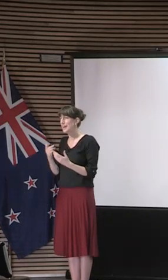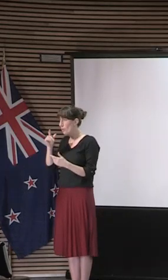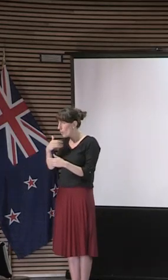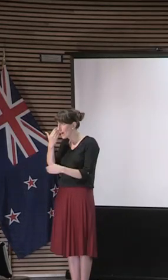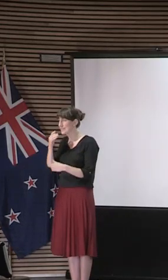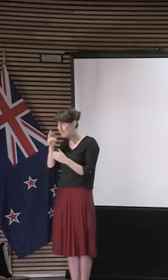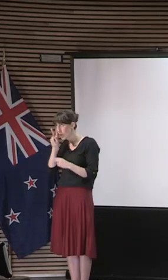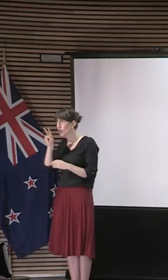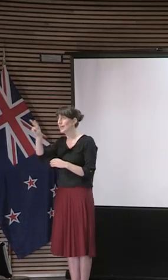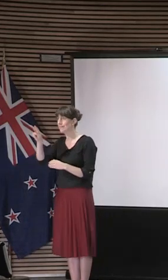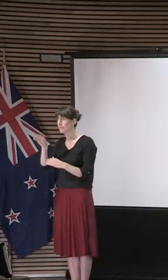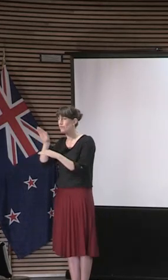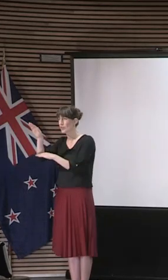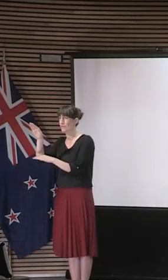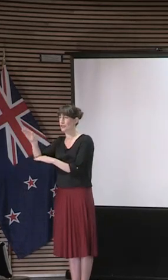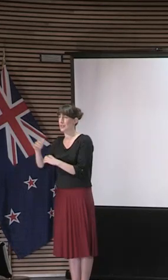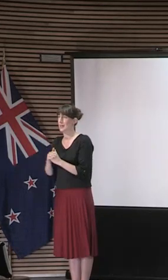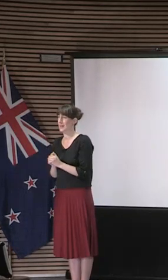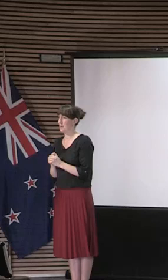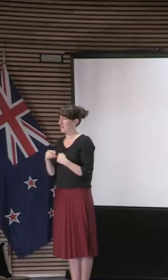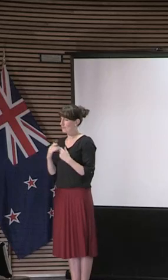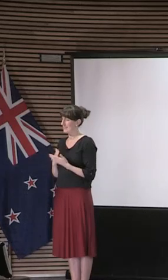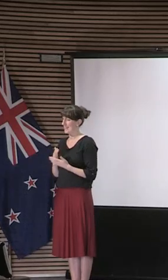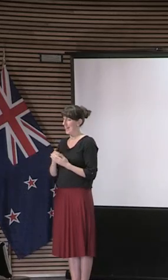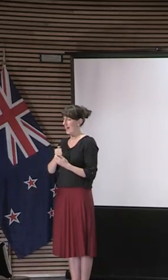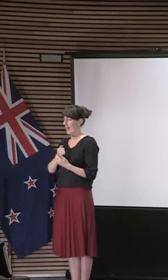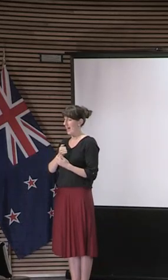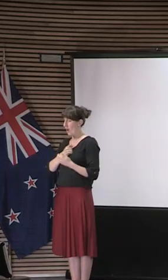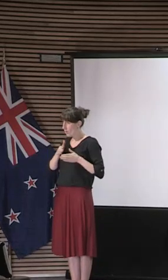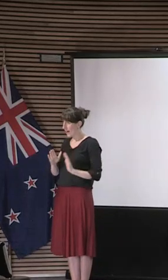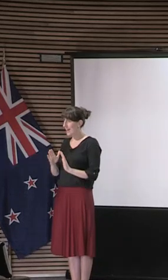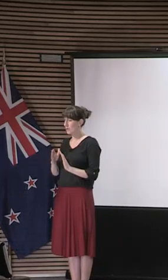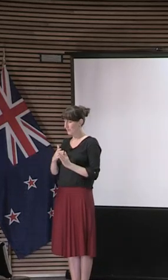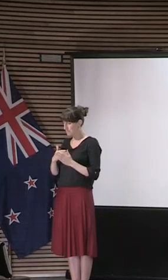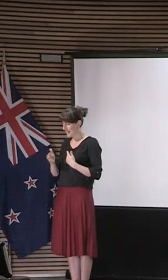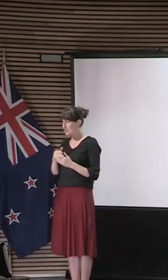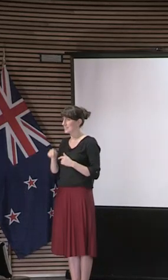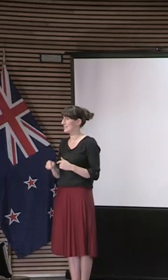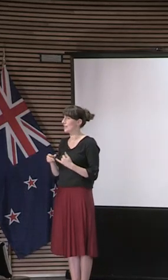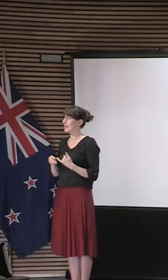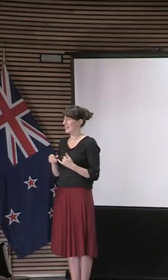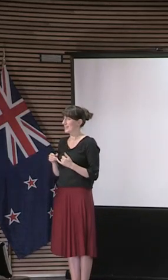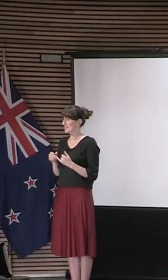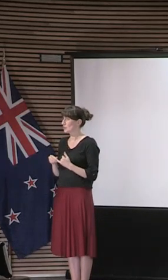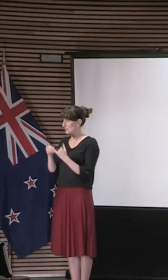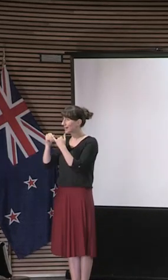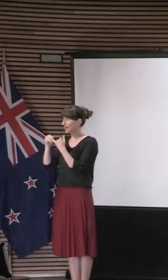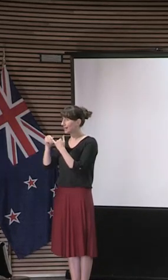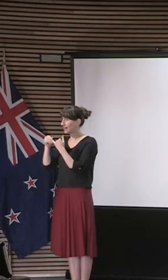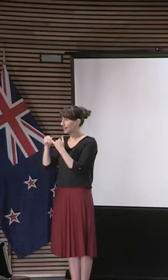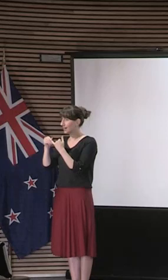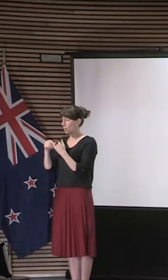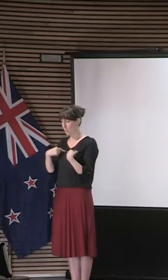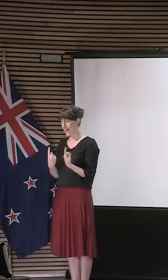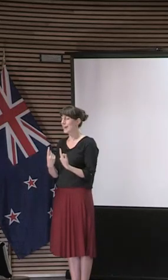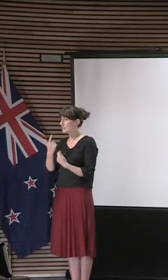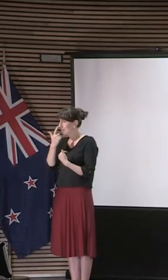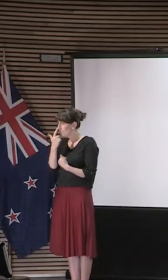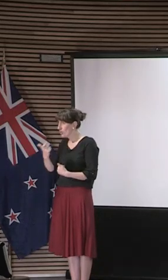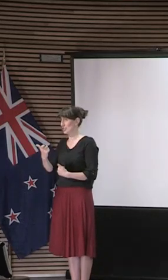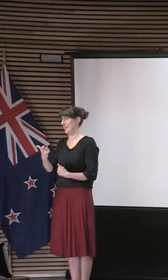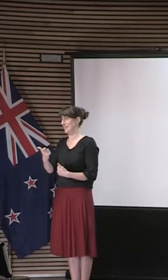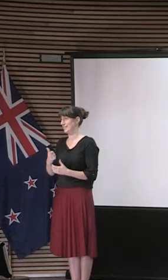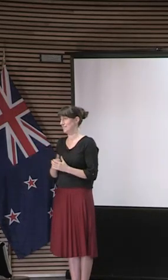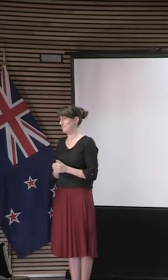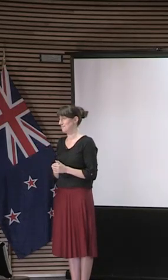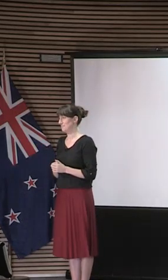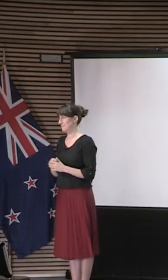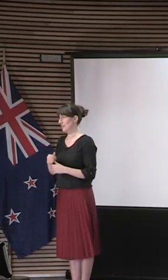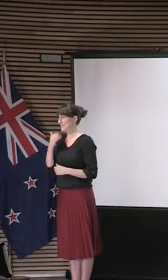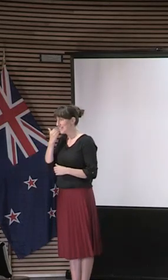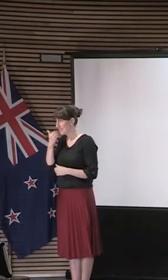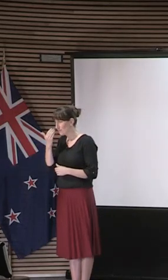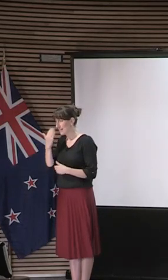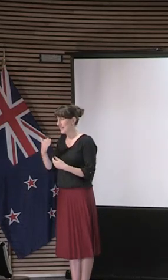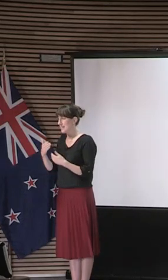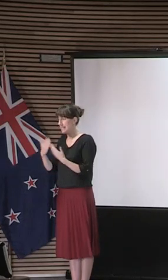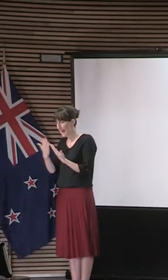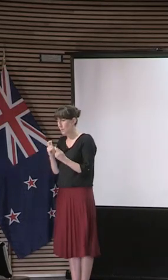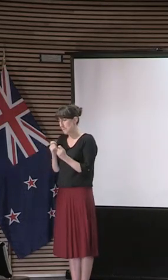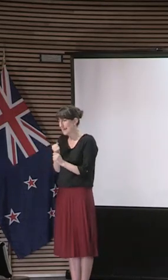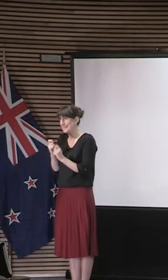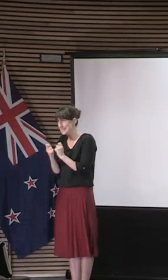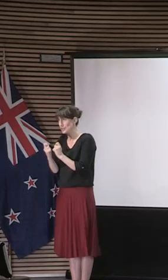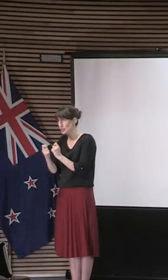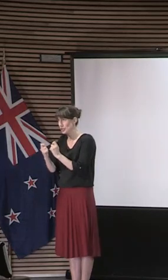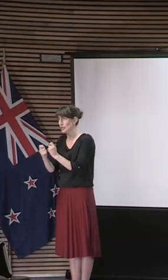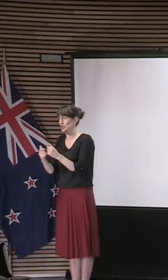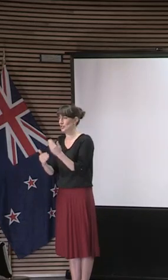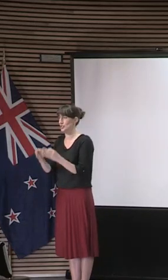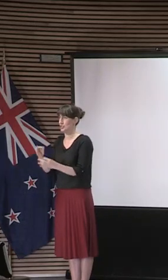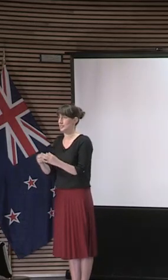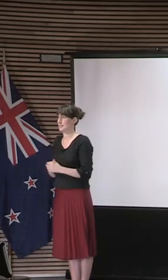mea e tika ana kia mahia e matou